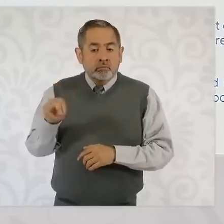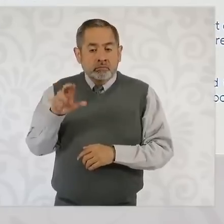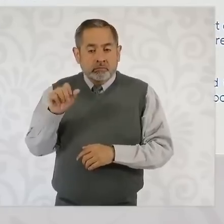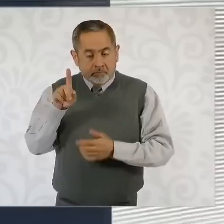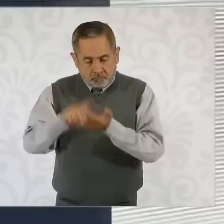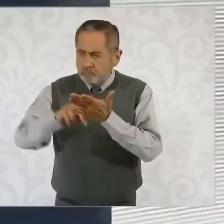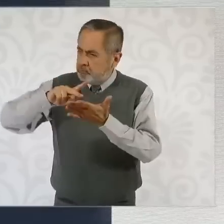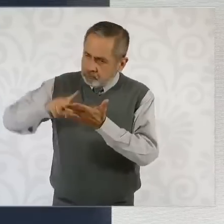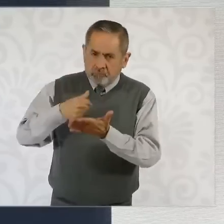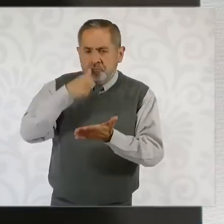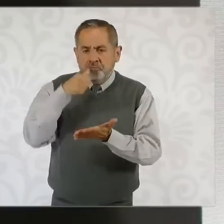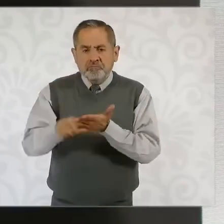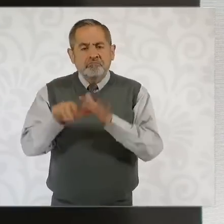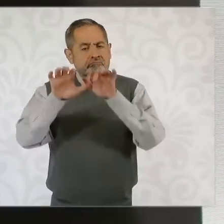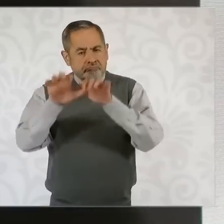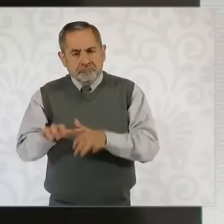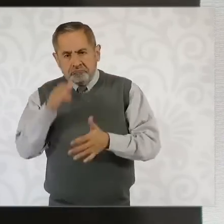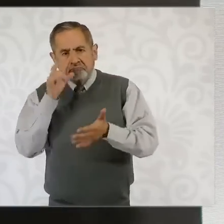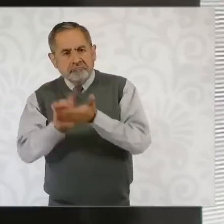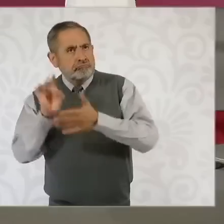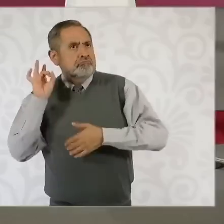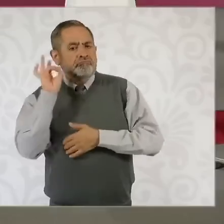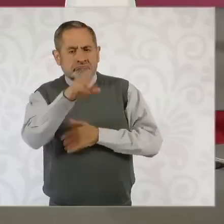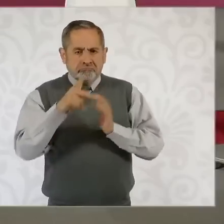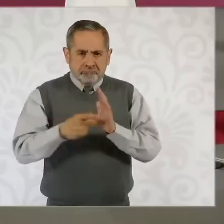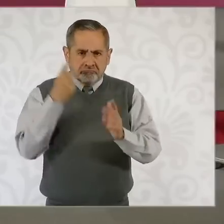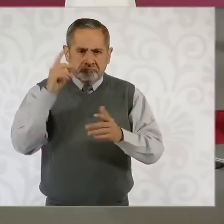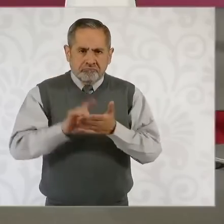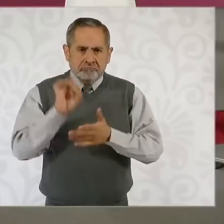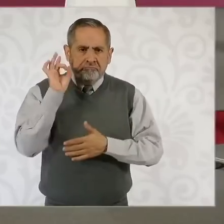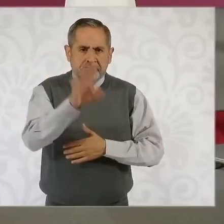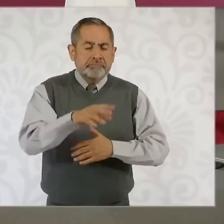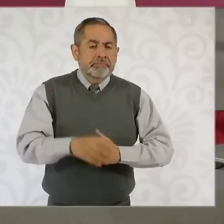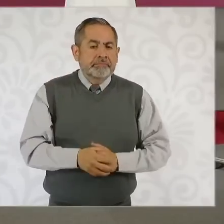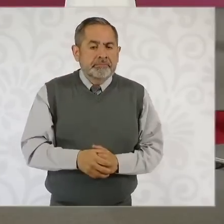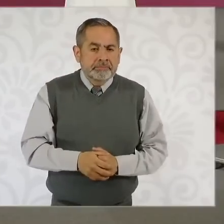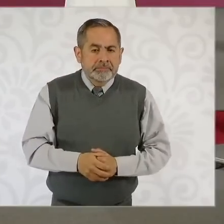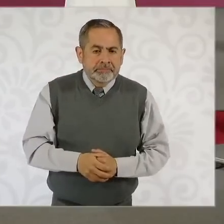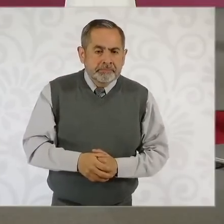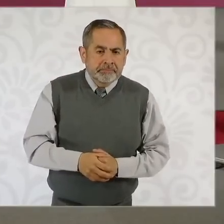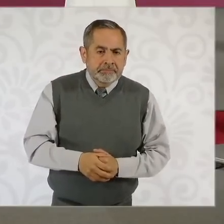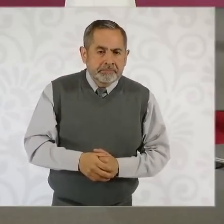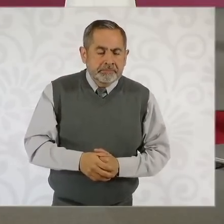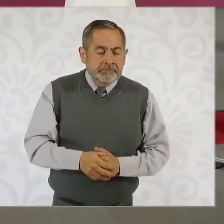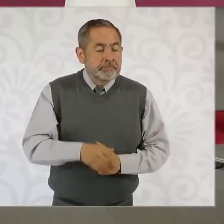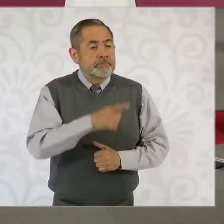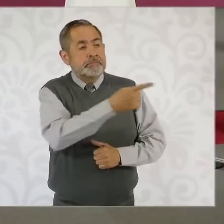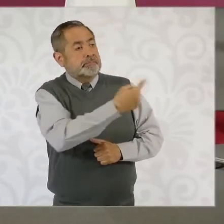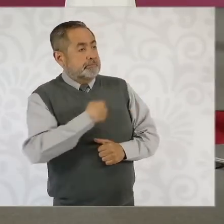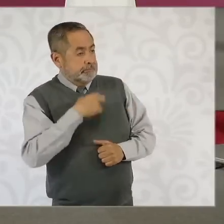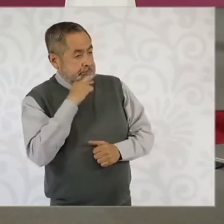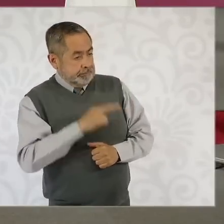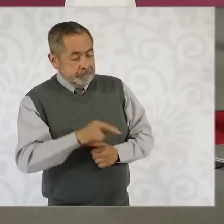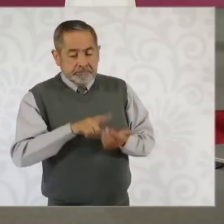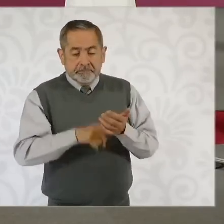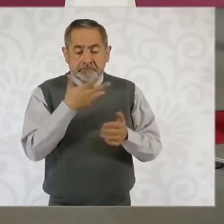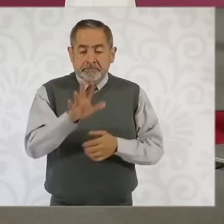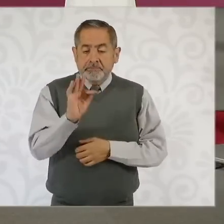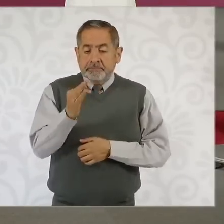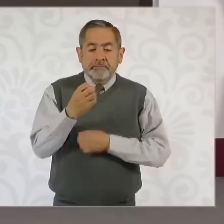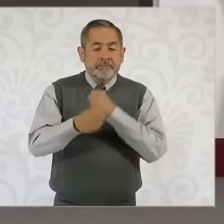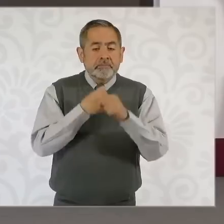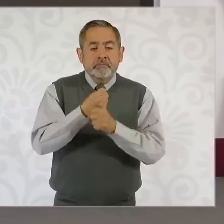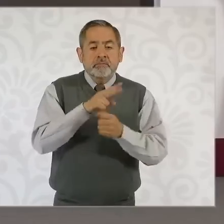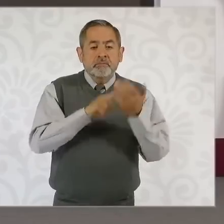carta que dice en respuesta a su carta de fecha 10 de febrero 2025 le informo que como